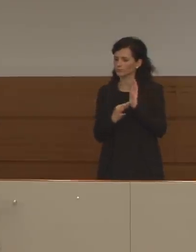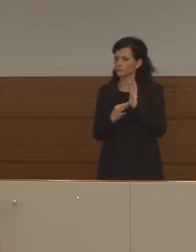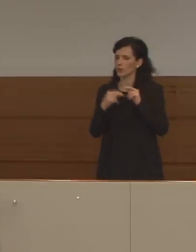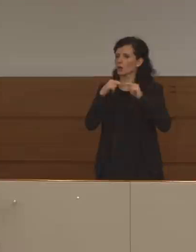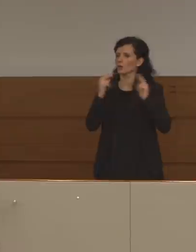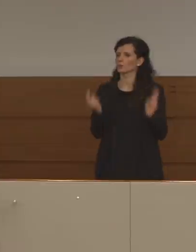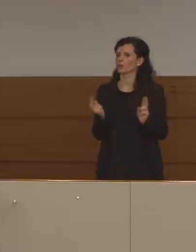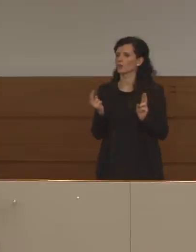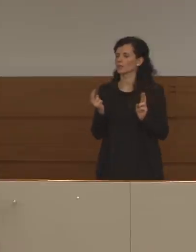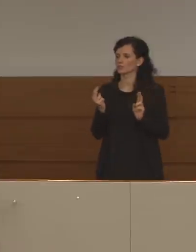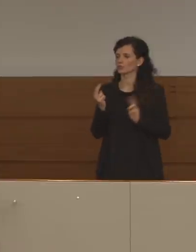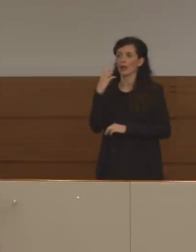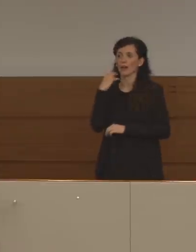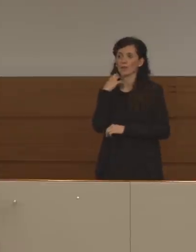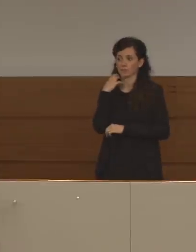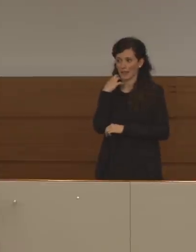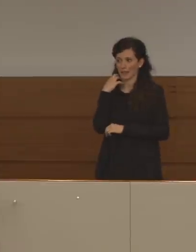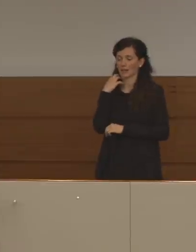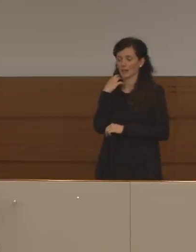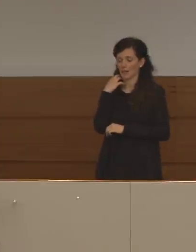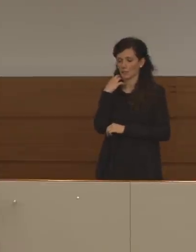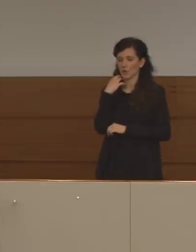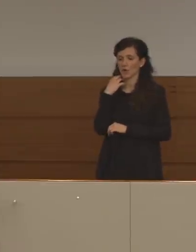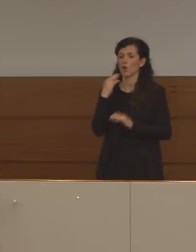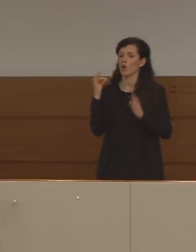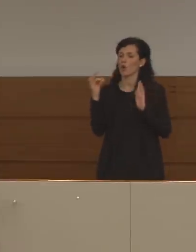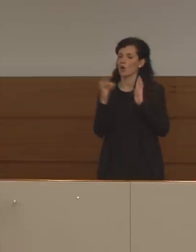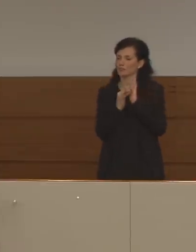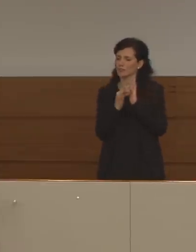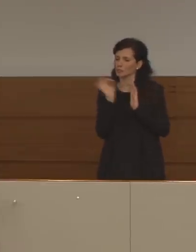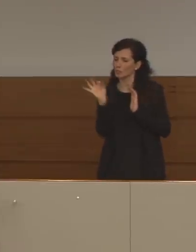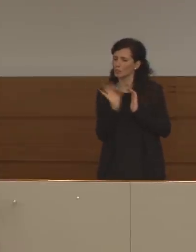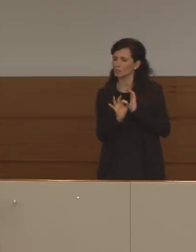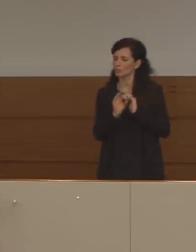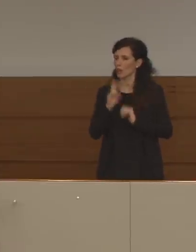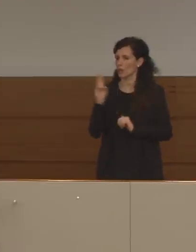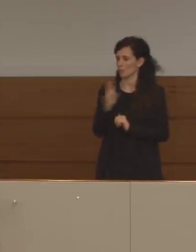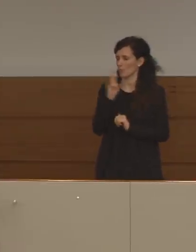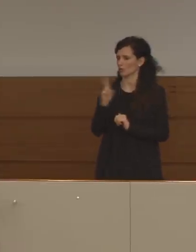in base anche al tasso di mortalità generale, normale della provincia di Bergamo